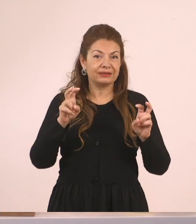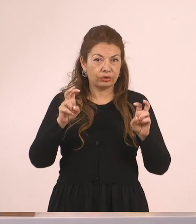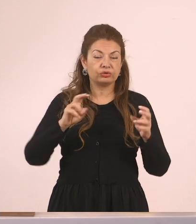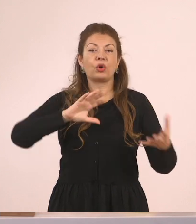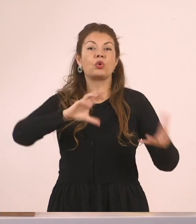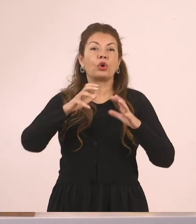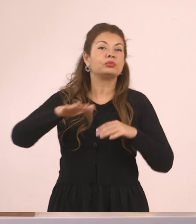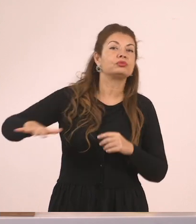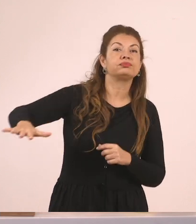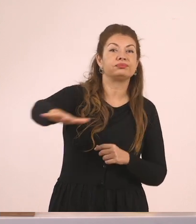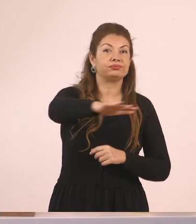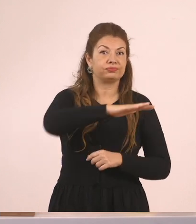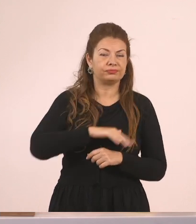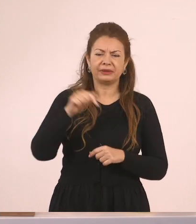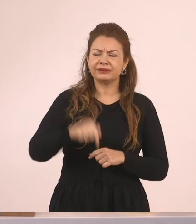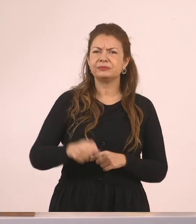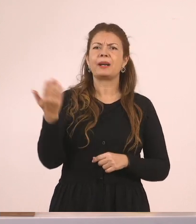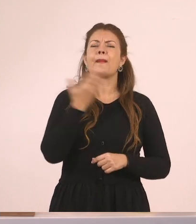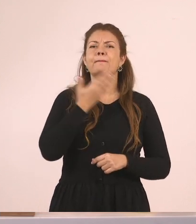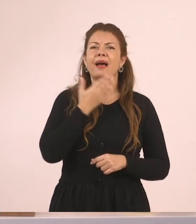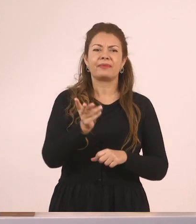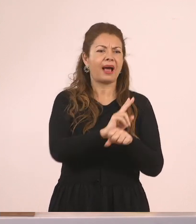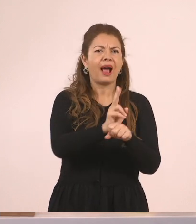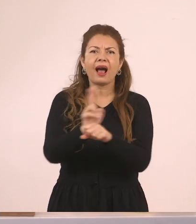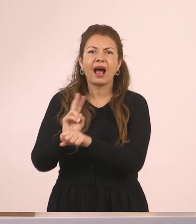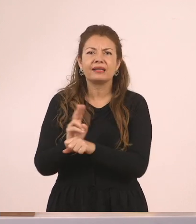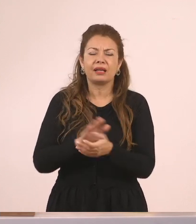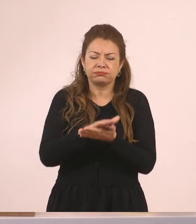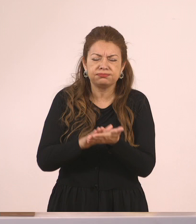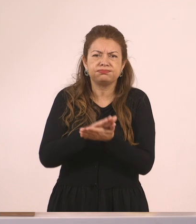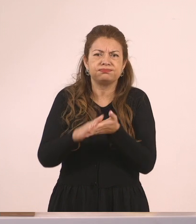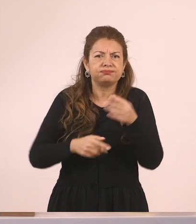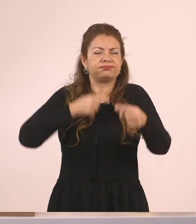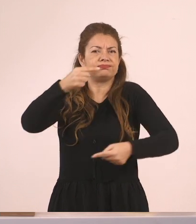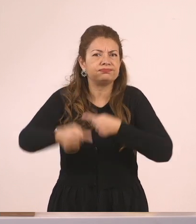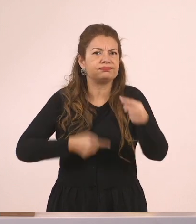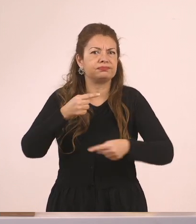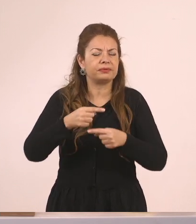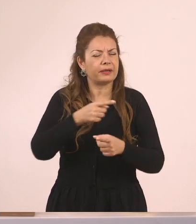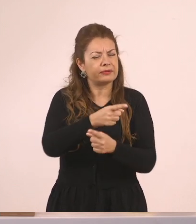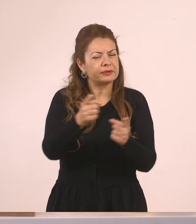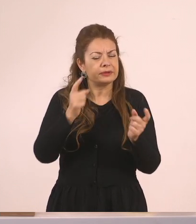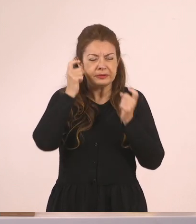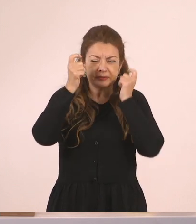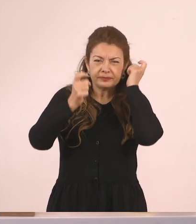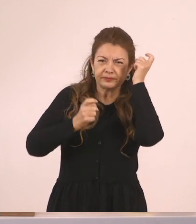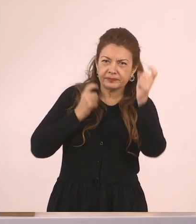Και το μάθημα σήμερα "Τα χαρτιά ανακυκλώνονται!". Για να σκεφτούμε λίγο, μέχρι εσείς να το βρείτε, και να συζητήσουμε.